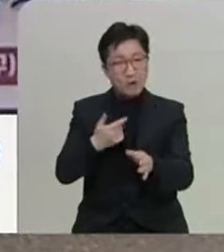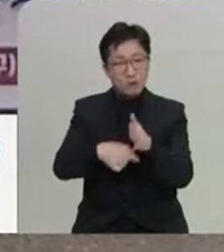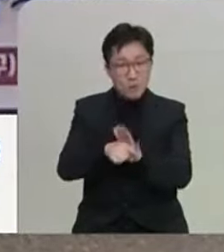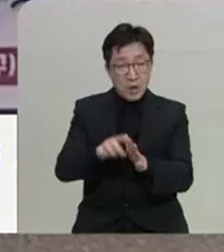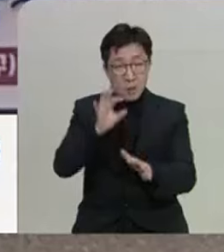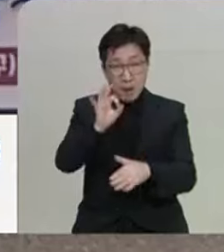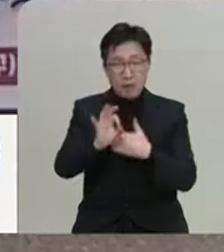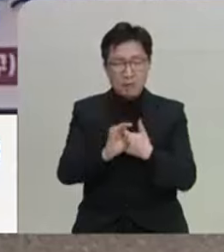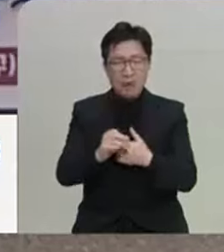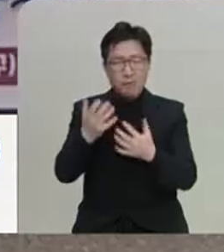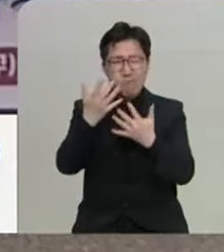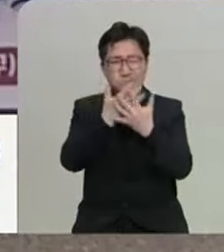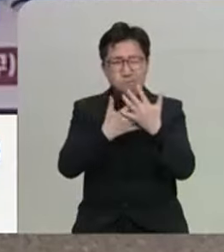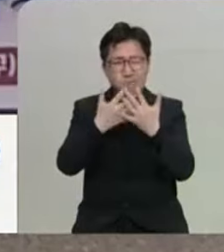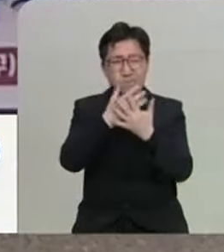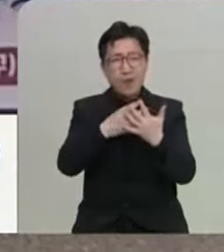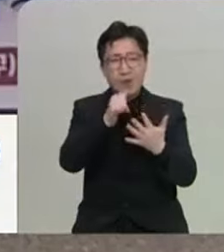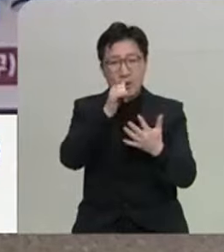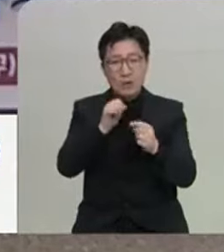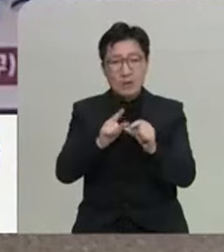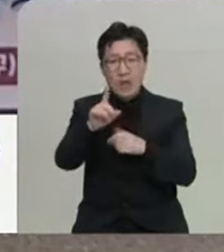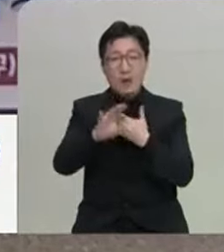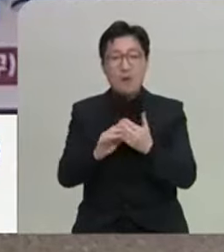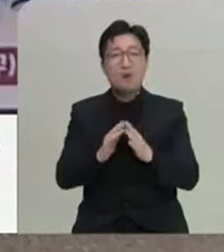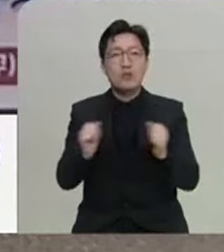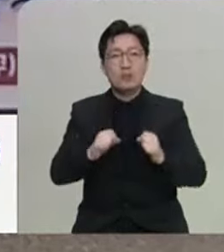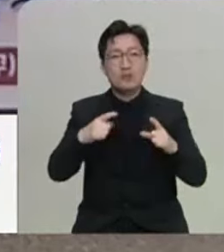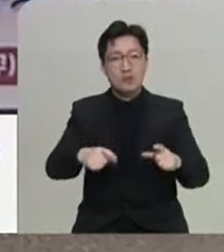특히 미완 구간의 대부분이 전북 에 속해있는데요.